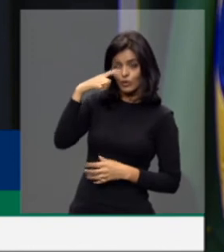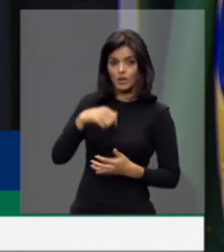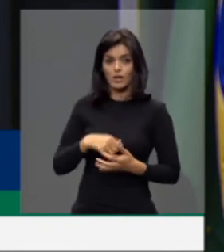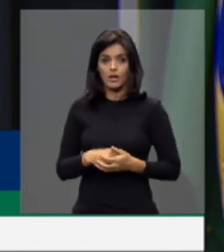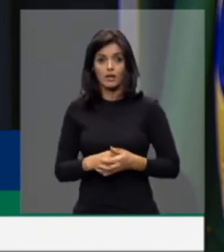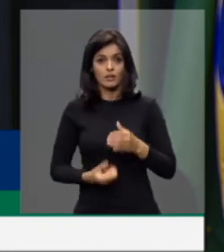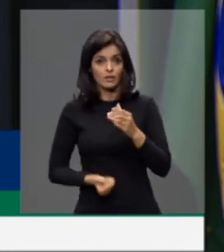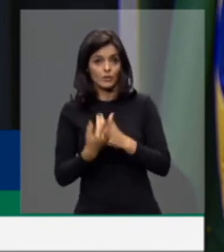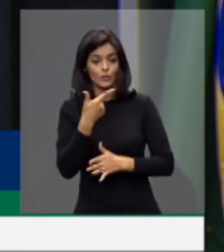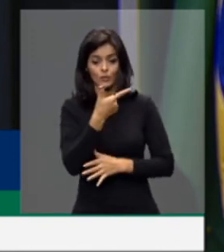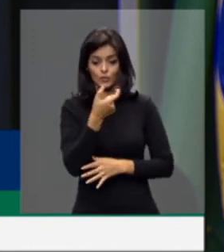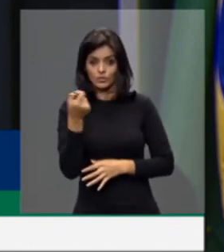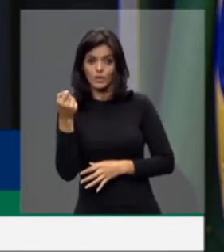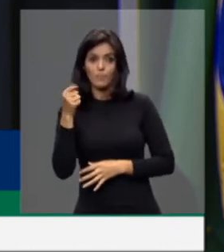DE EMPREGOS? AMIGOS E AMIGAS, SÓ O SETOR DE ENERGIA SOLAR